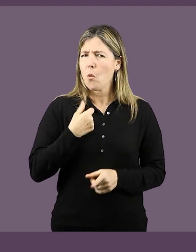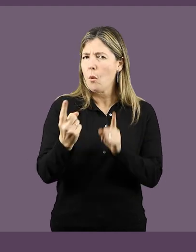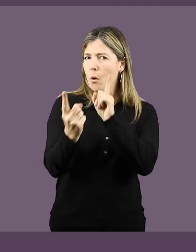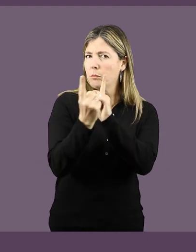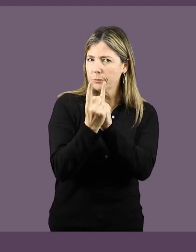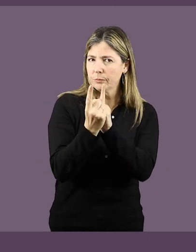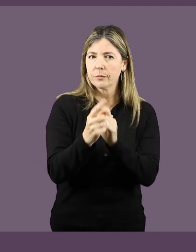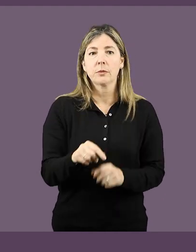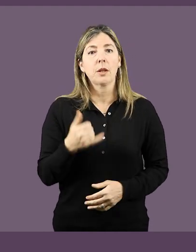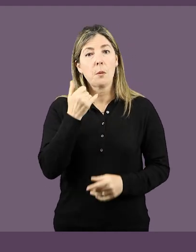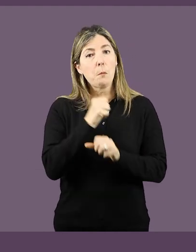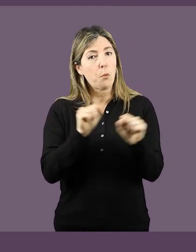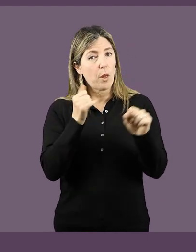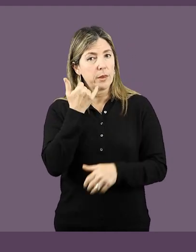¿Cómo podemos recibir atención?